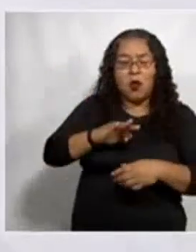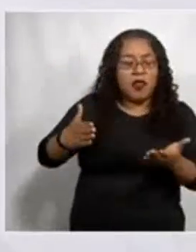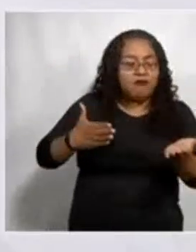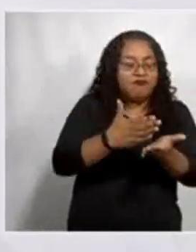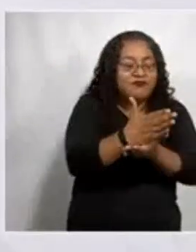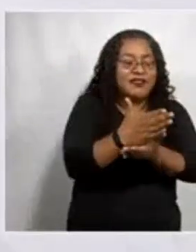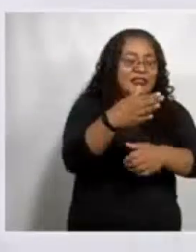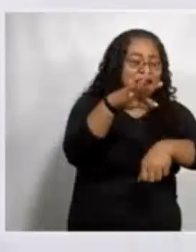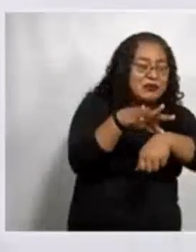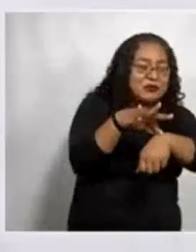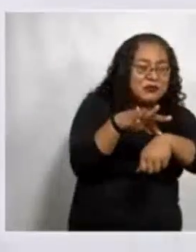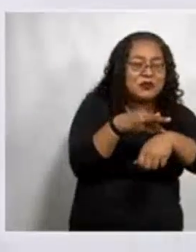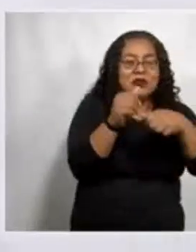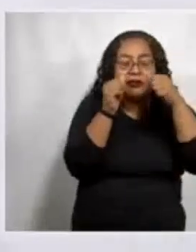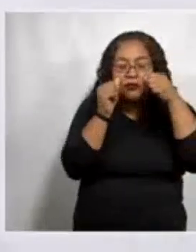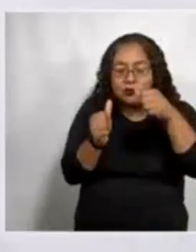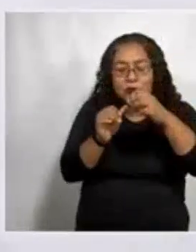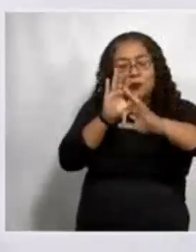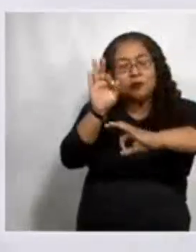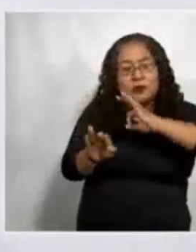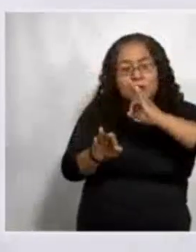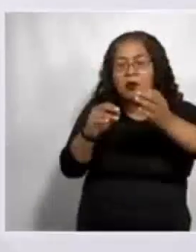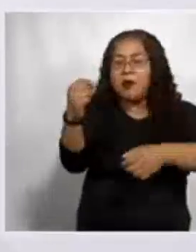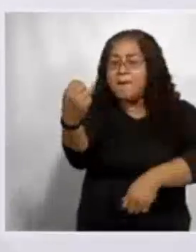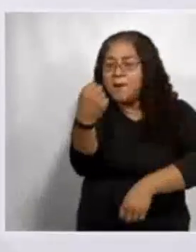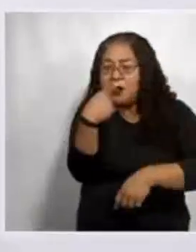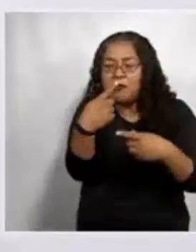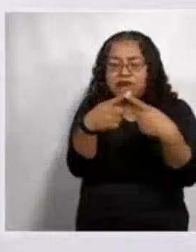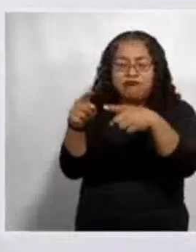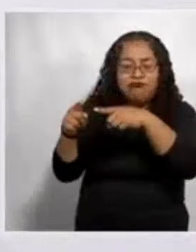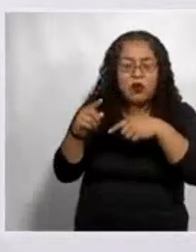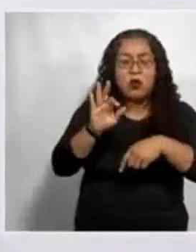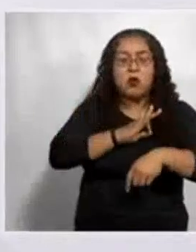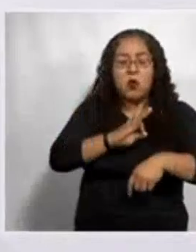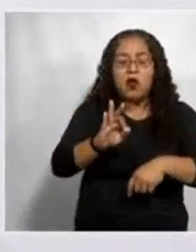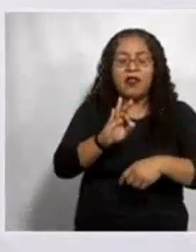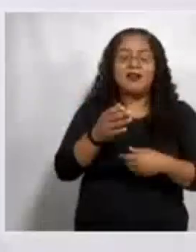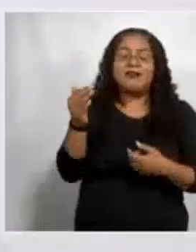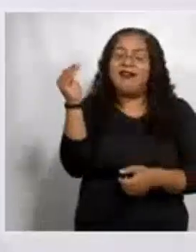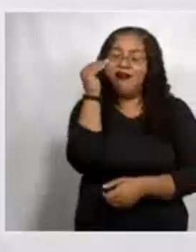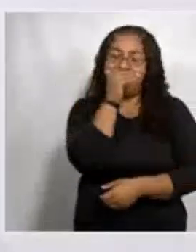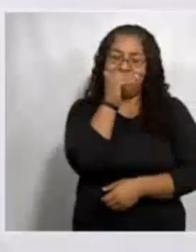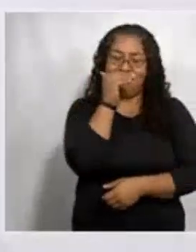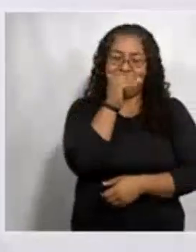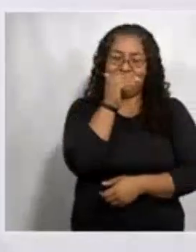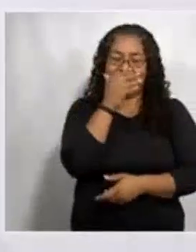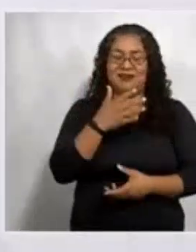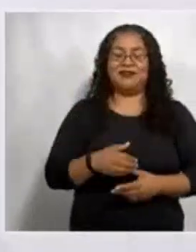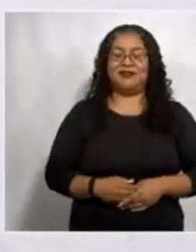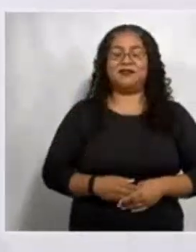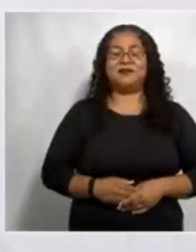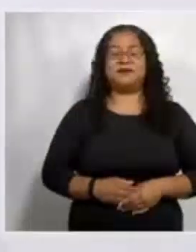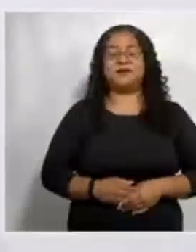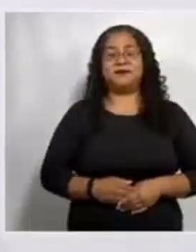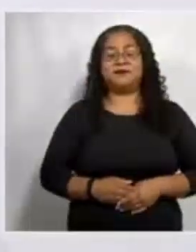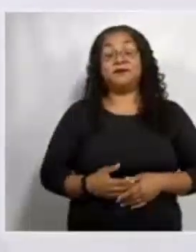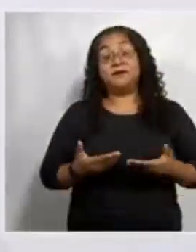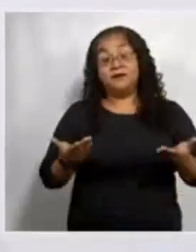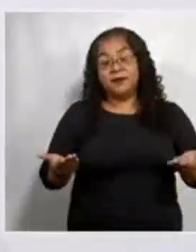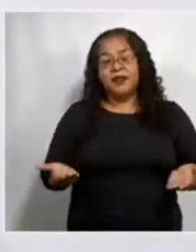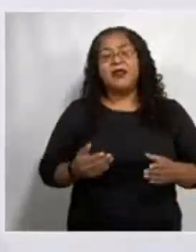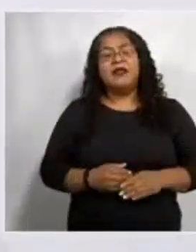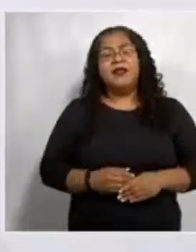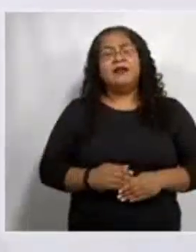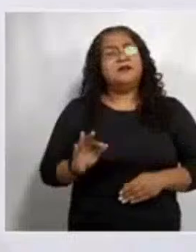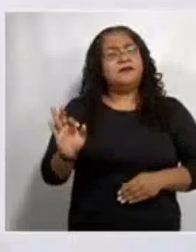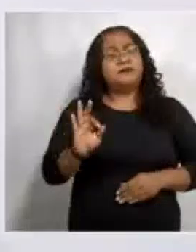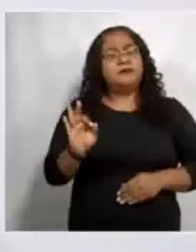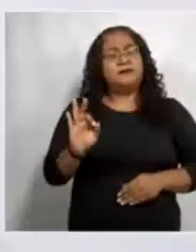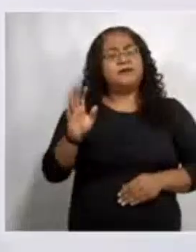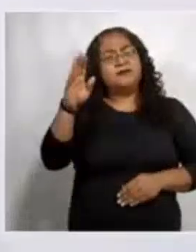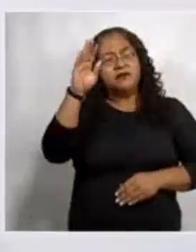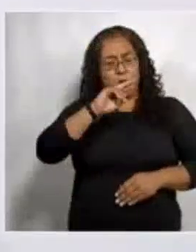medicamentos gratuitos a todas y a todos los mexicanos. Ahora, a veces pensamos que la salud